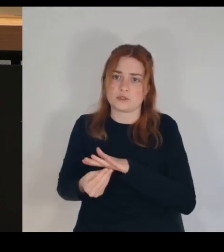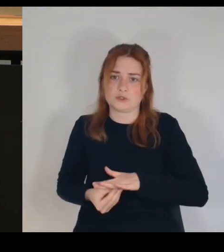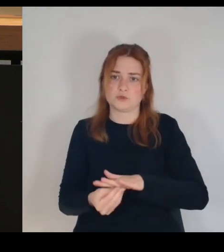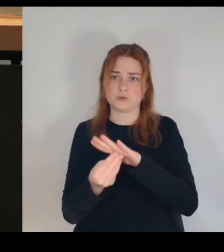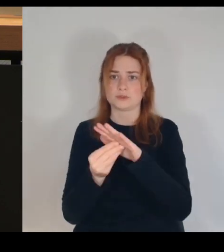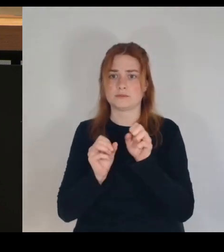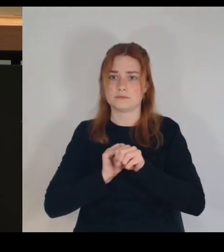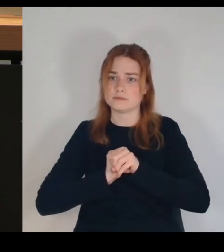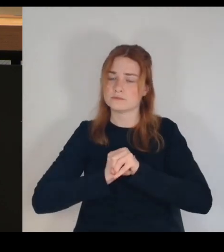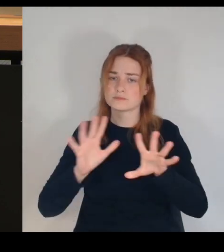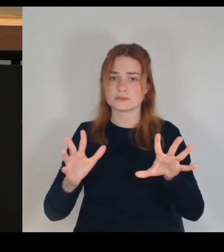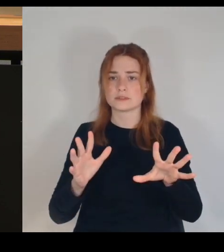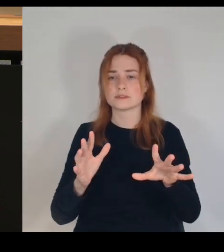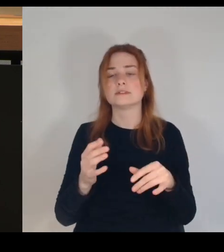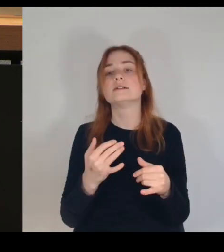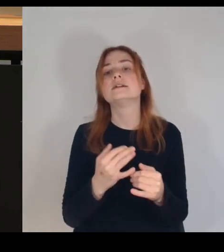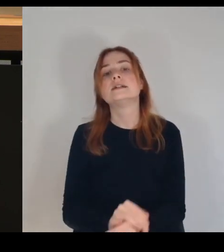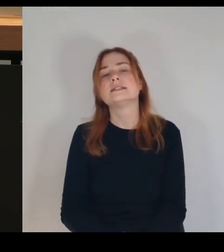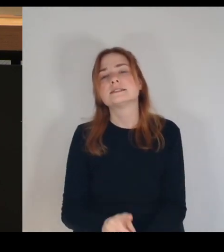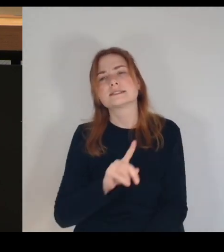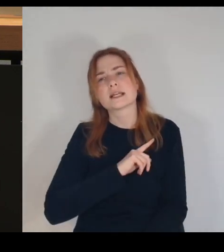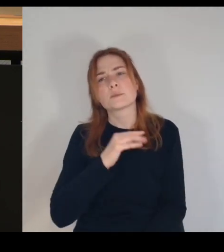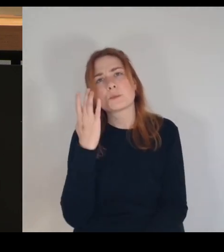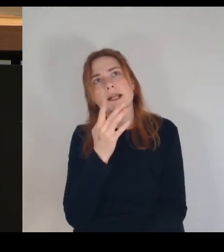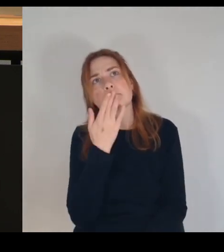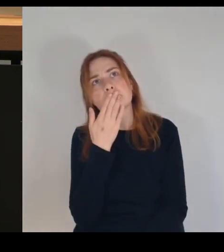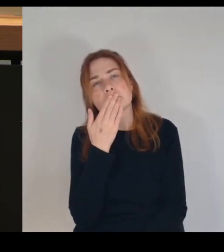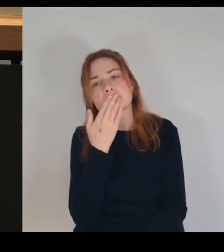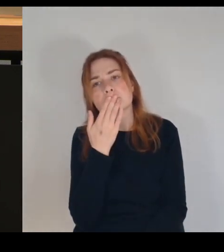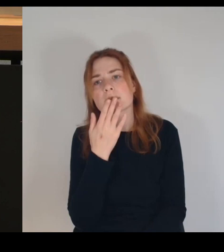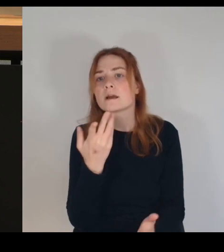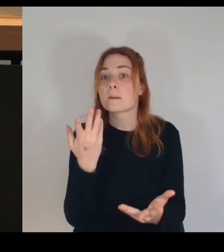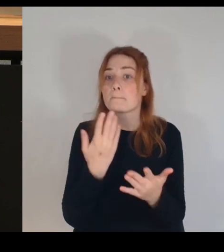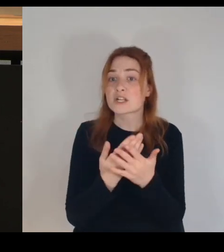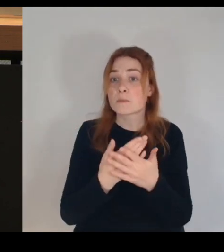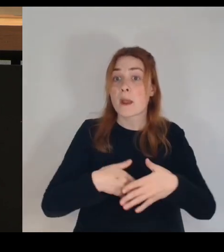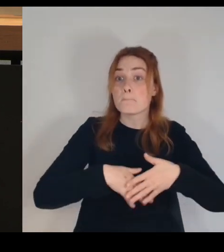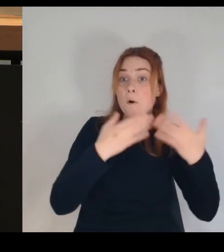der Rushhour morgens und abends. Ein gutes Beispiel ist beispielsweise die Heerstraße.